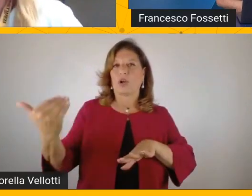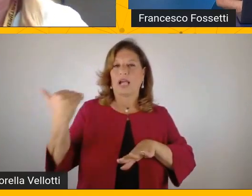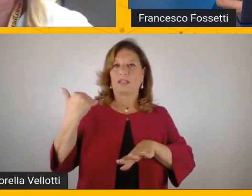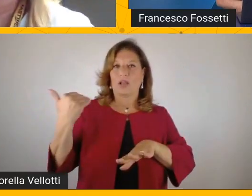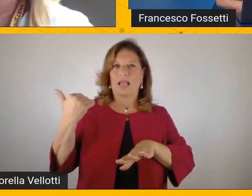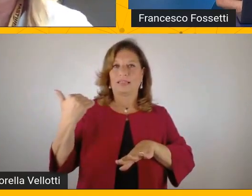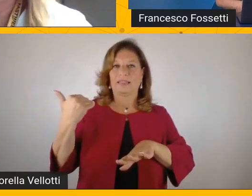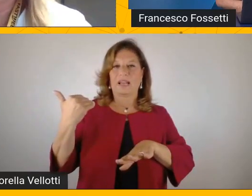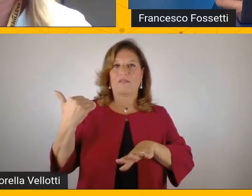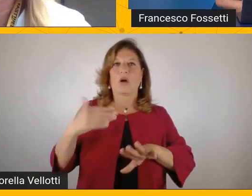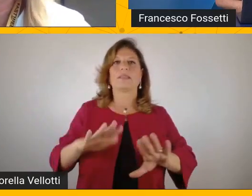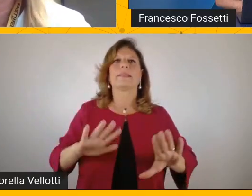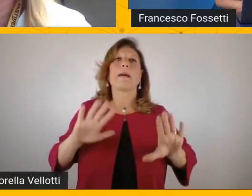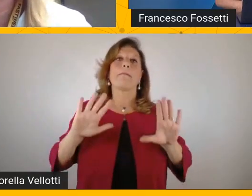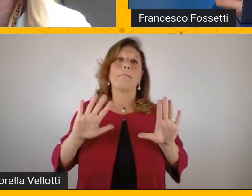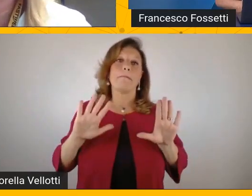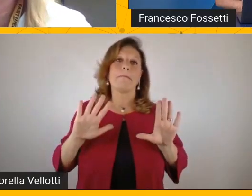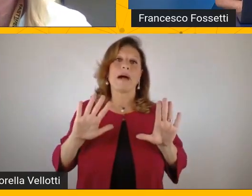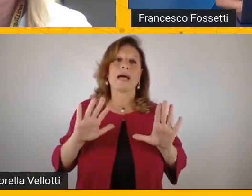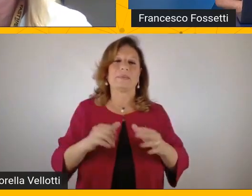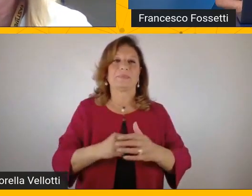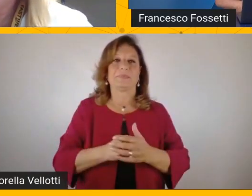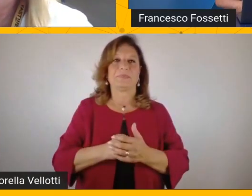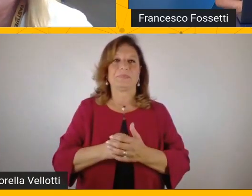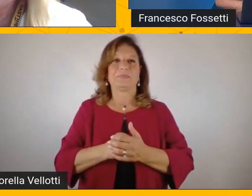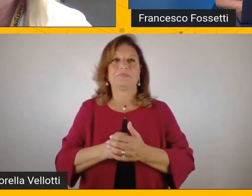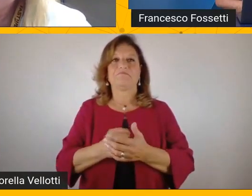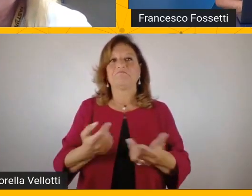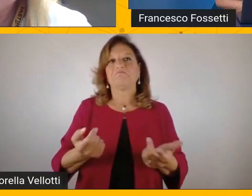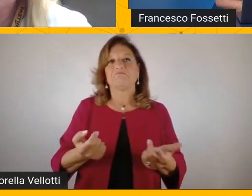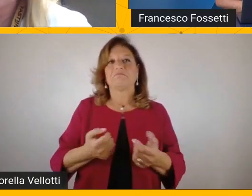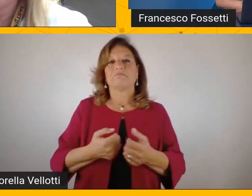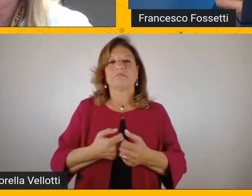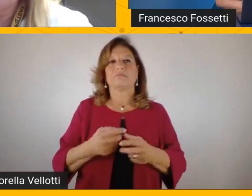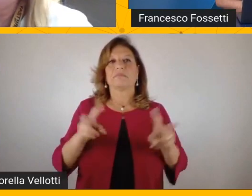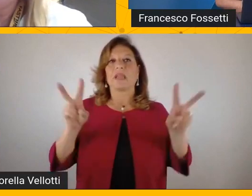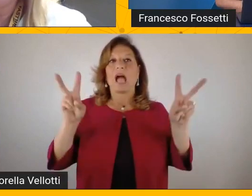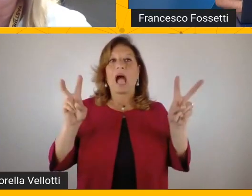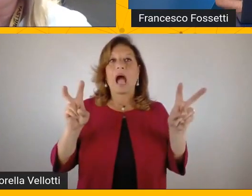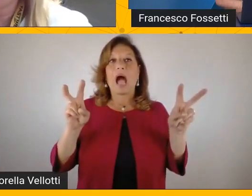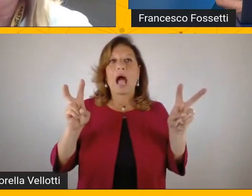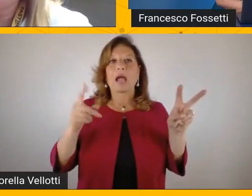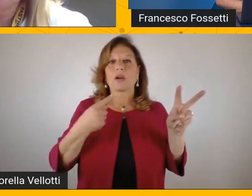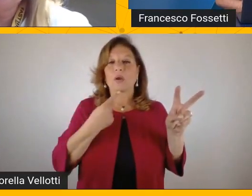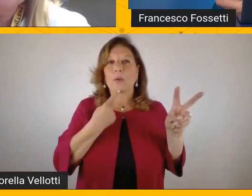eh toccato l'altra volta sì ma